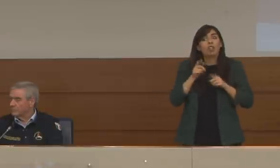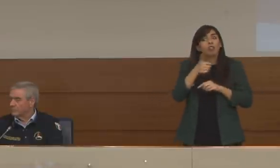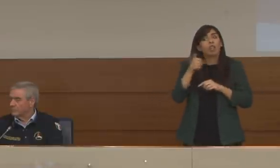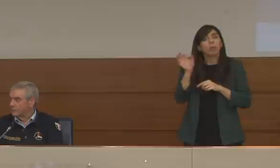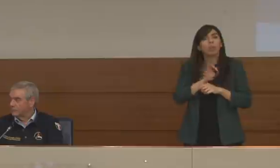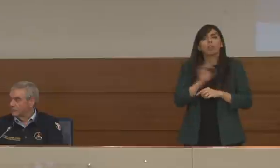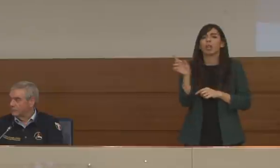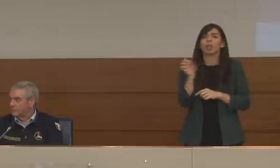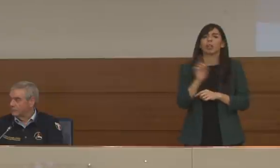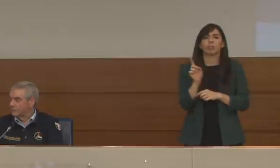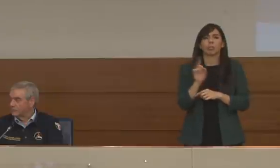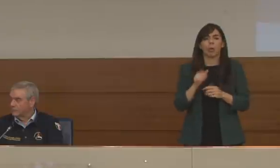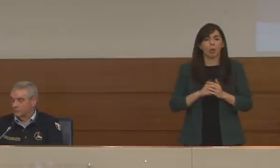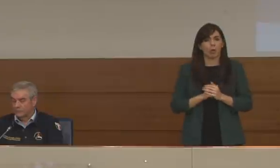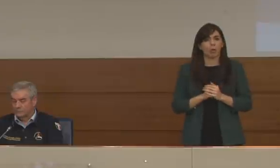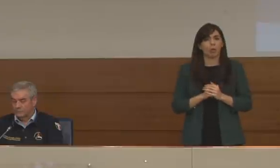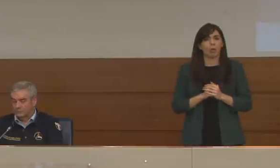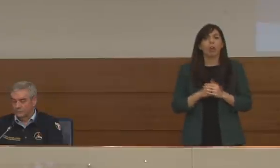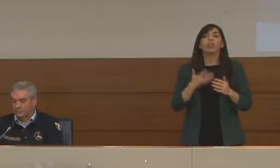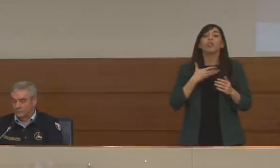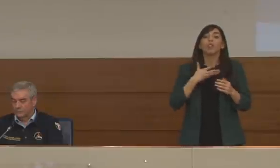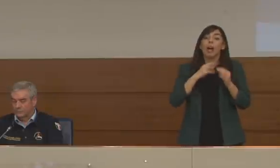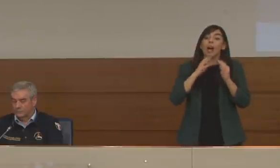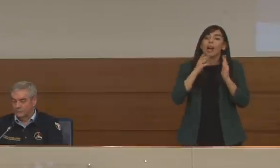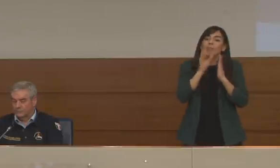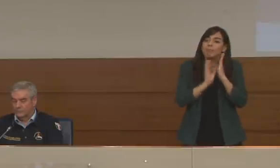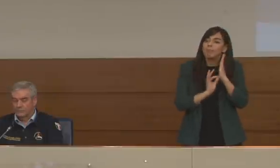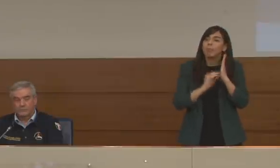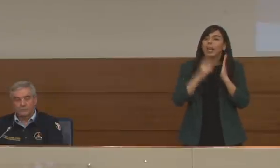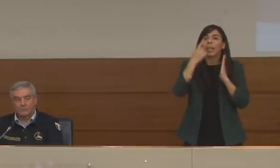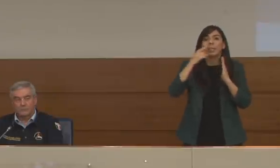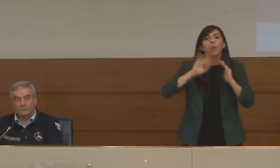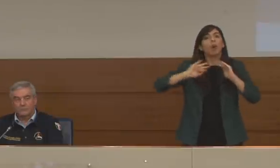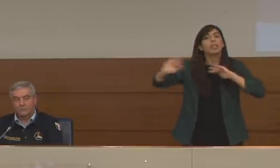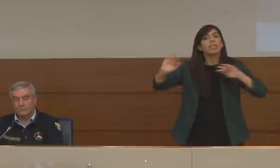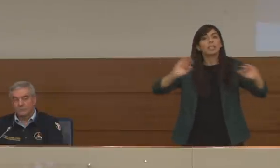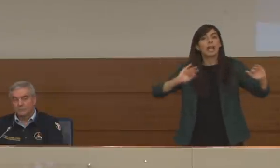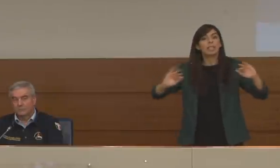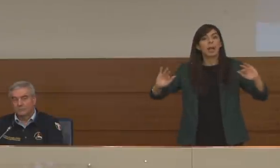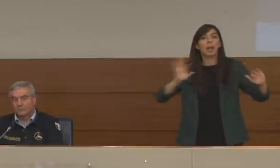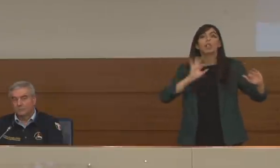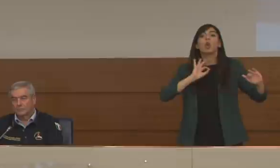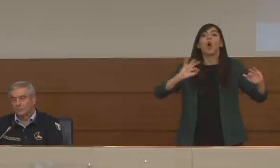il distanziamento sociale e l'igiene delle mani, che rappresentano delle